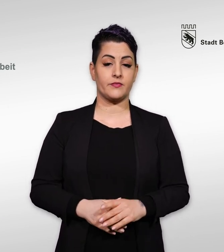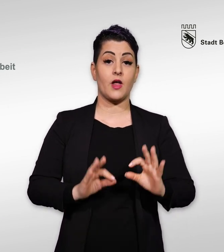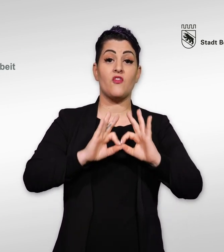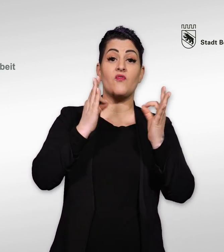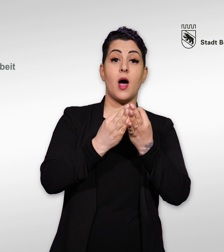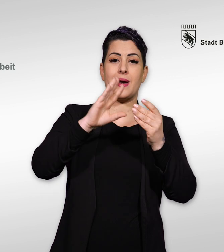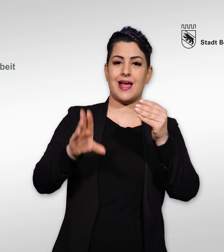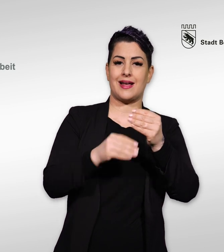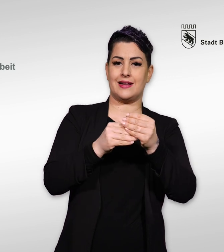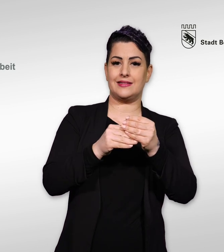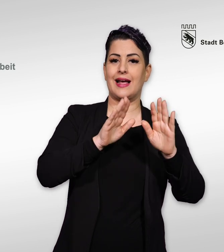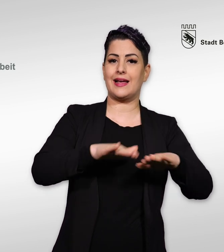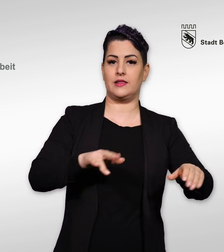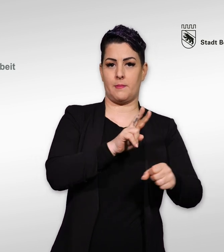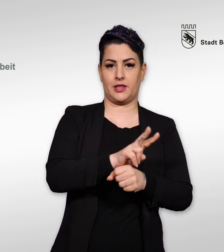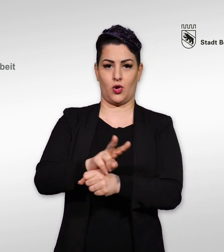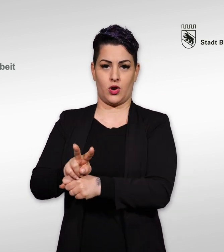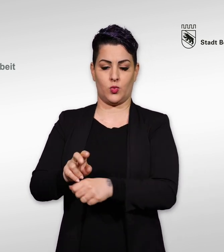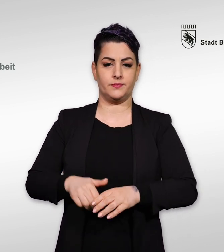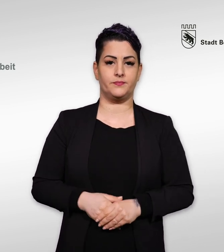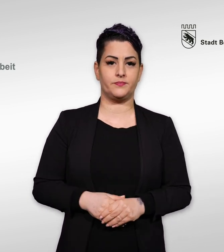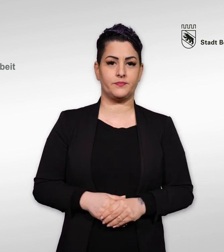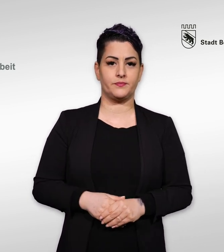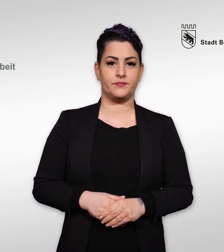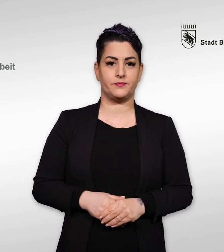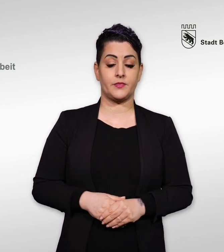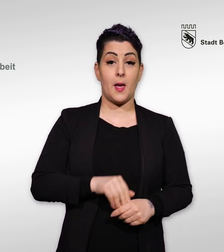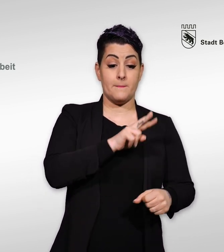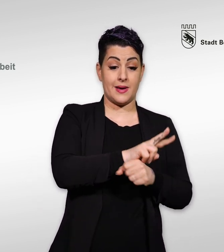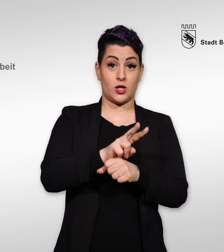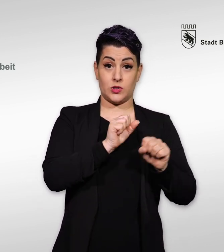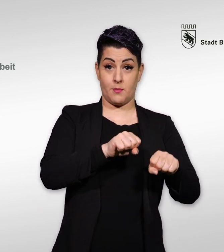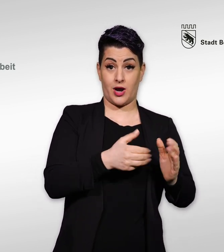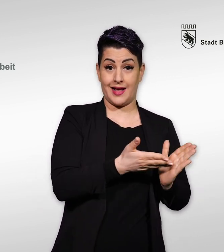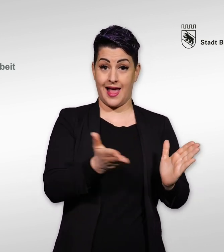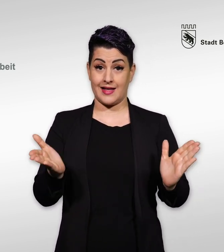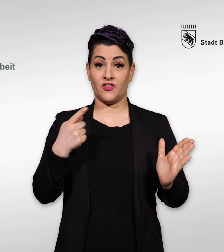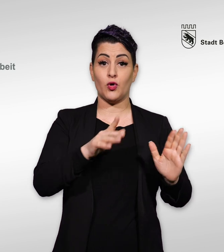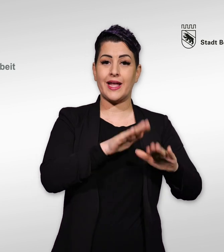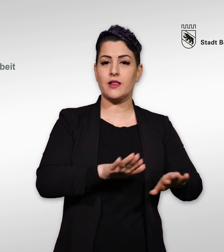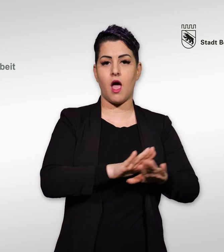Familienergänzende Kinderbetreuung Betreuungsmöglichkeiten für Kinder aller Altersstufen ermöglichen den Eltern,